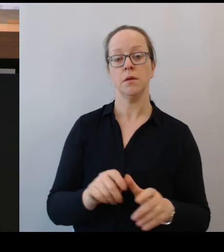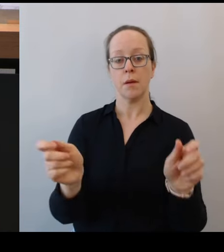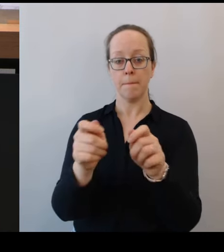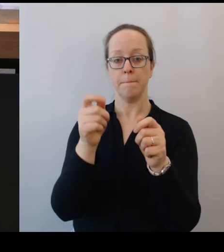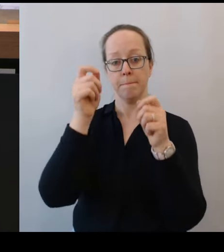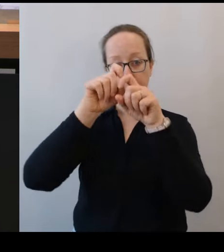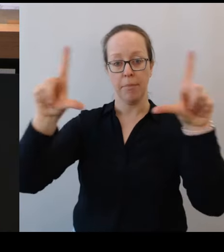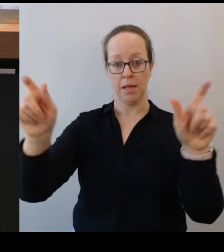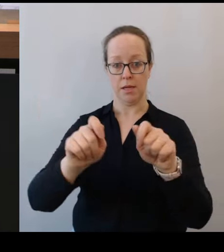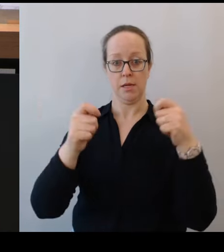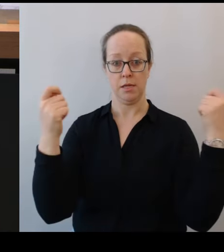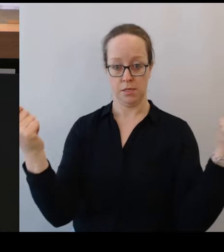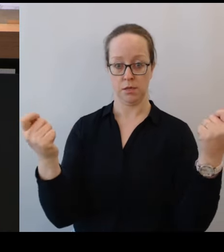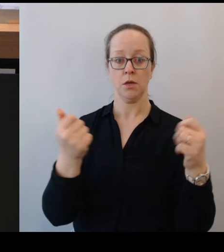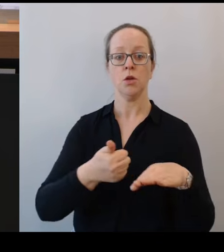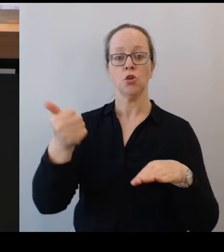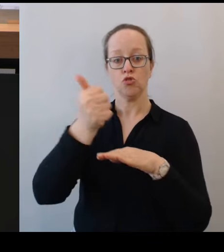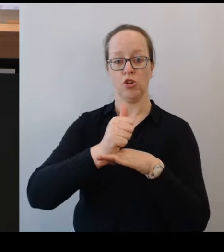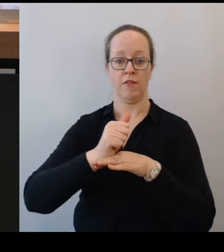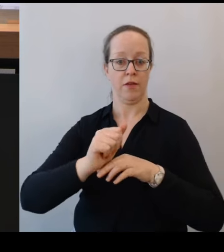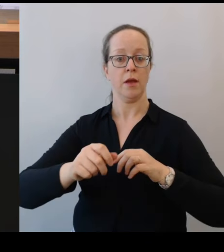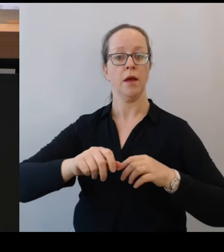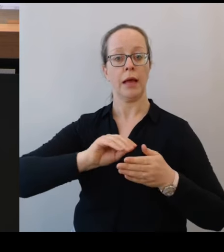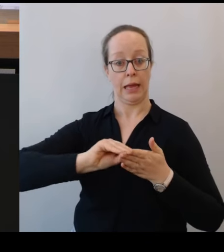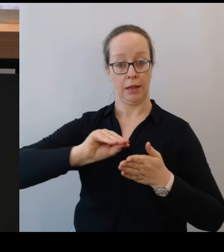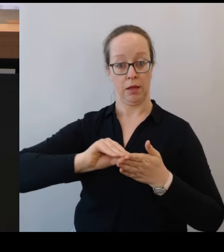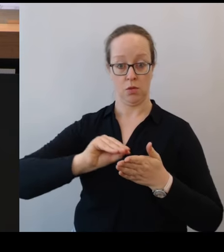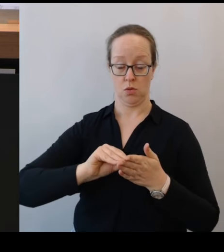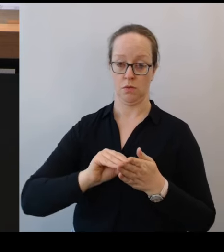Er hatte damit gegen die Compliance Regeln von Axel Springer verstoßen.